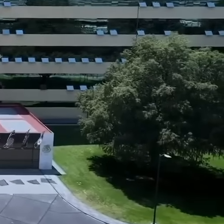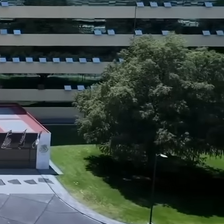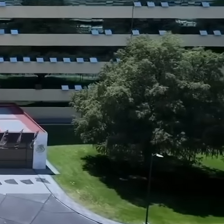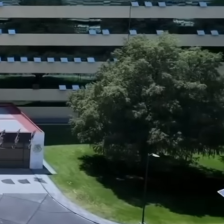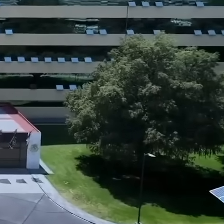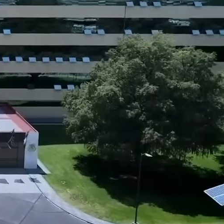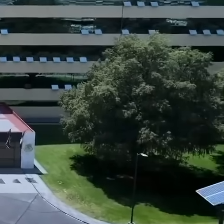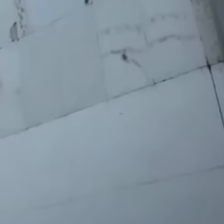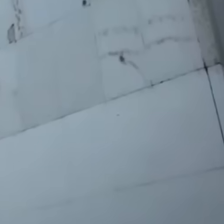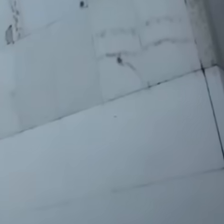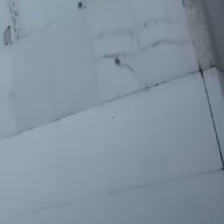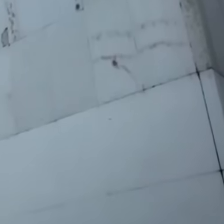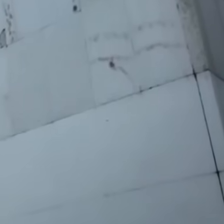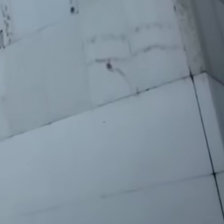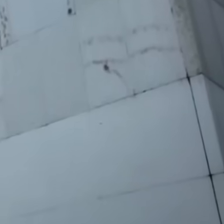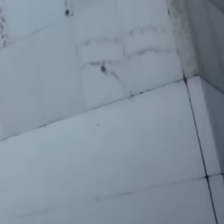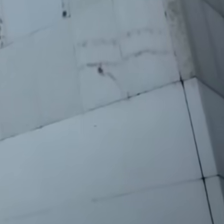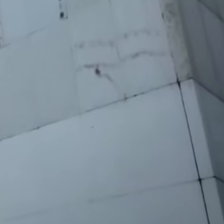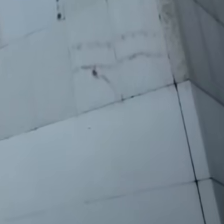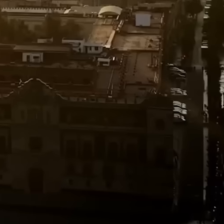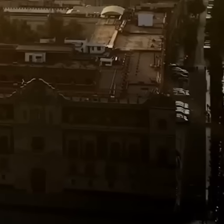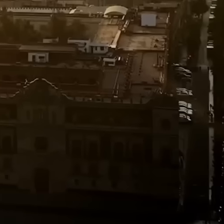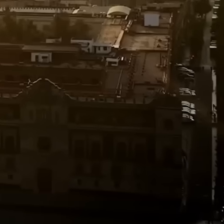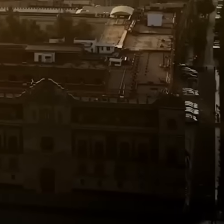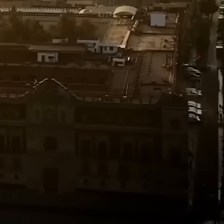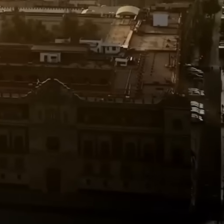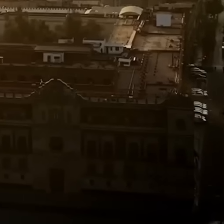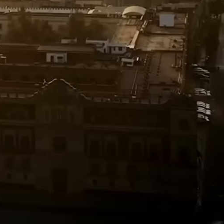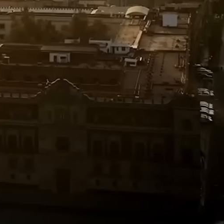Nacional, en colaboración con organismos de la Administración Pública Federal,